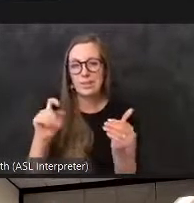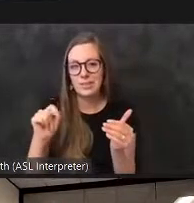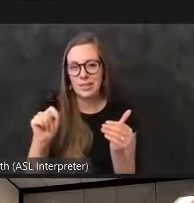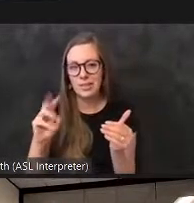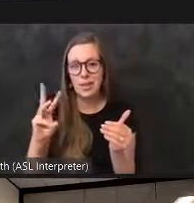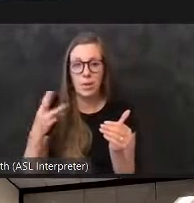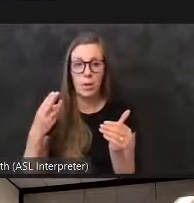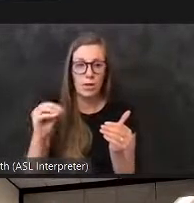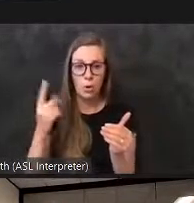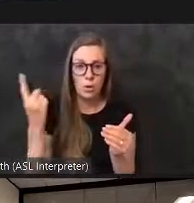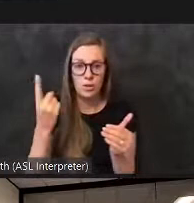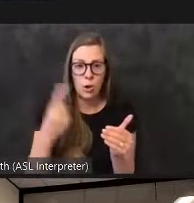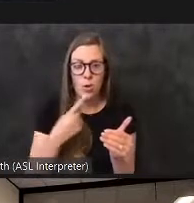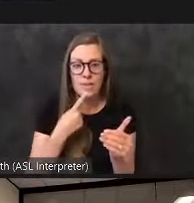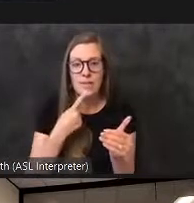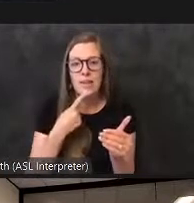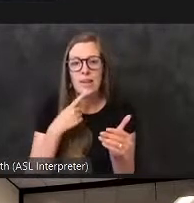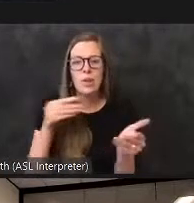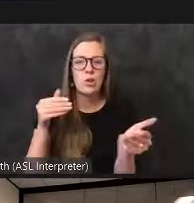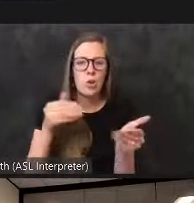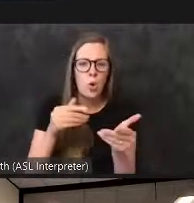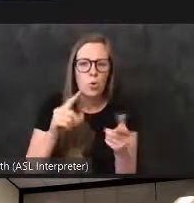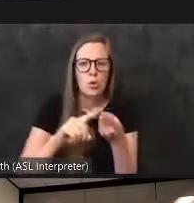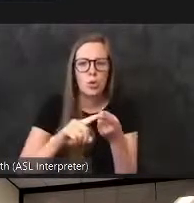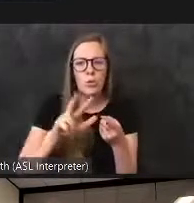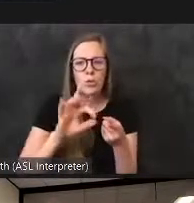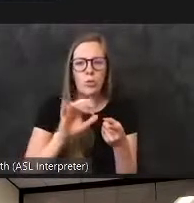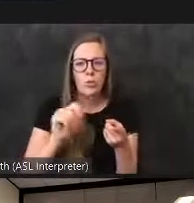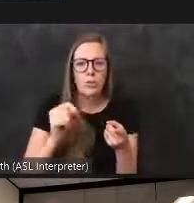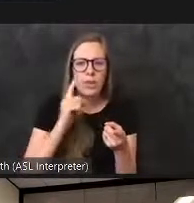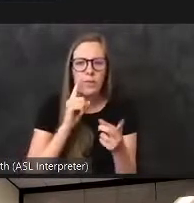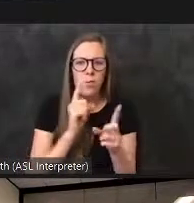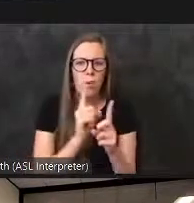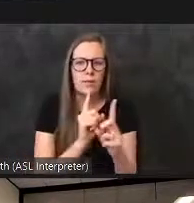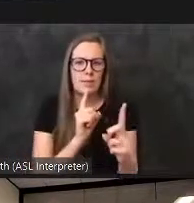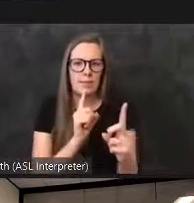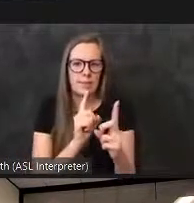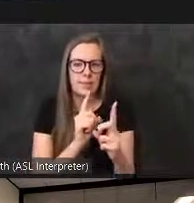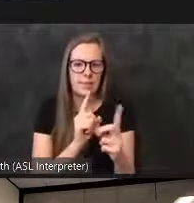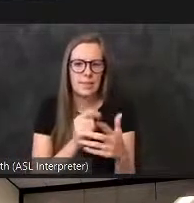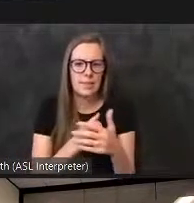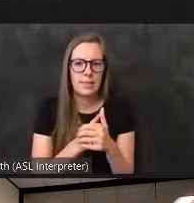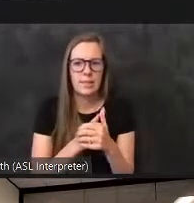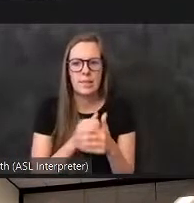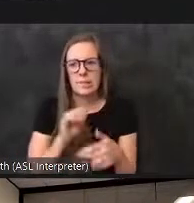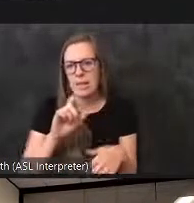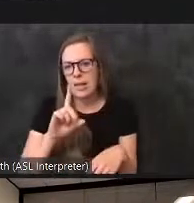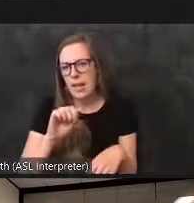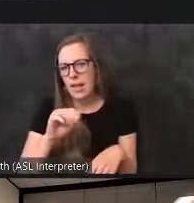Como dicen, tres pies es un ejemplo. Para estar en medios sociales, en tres.